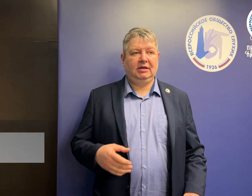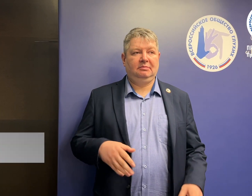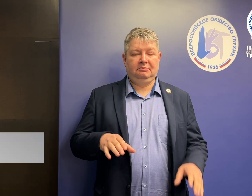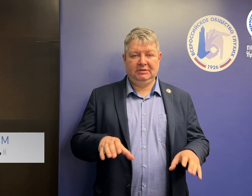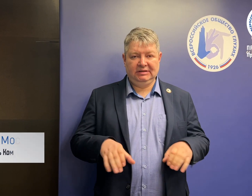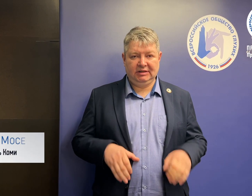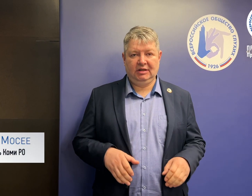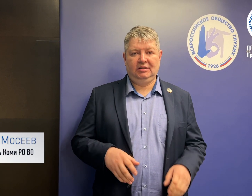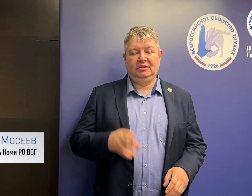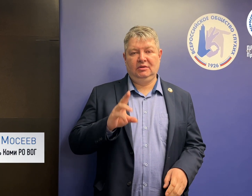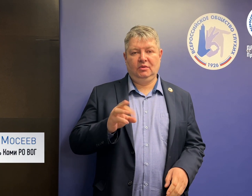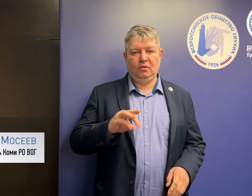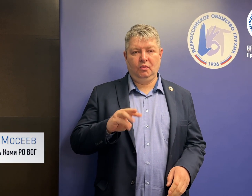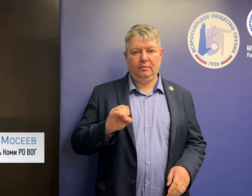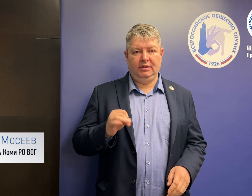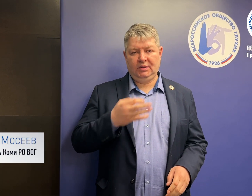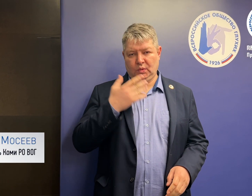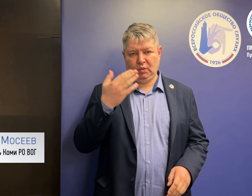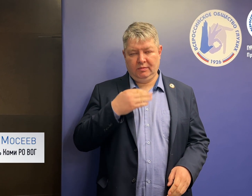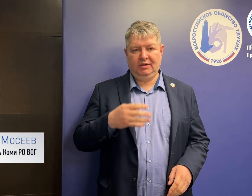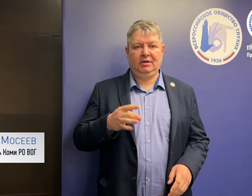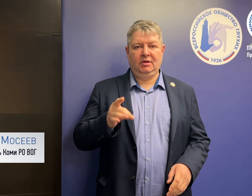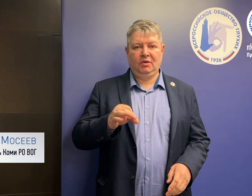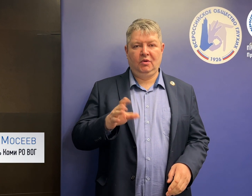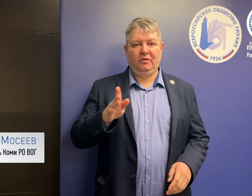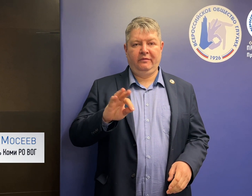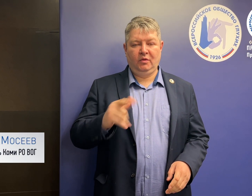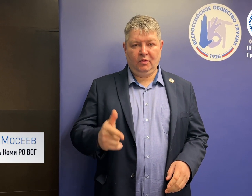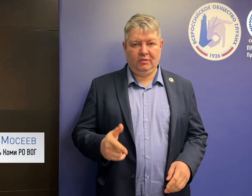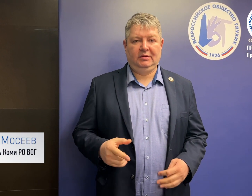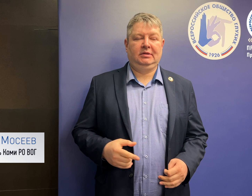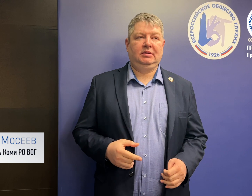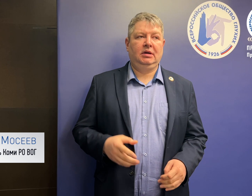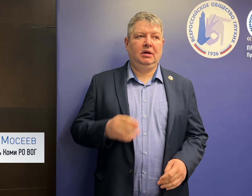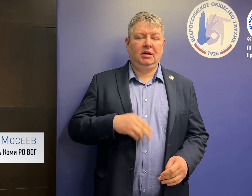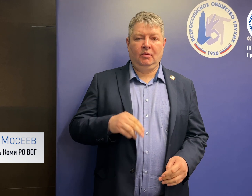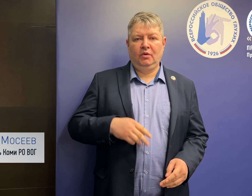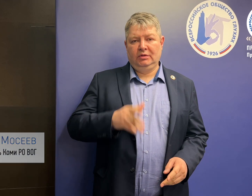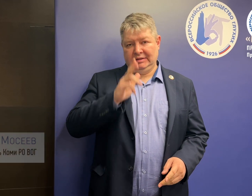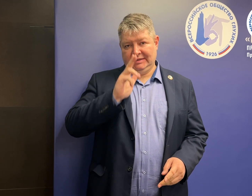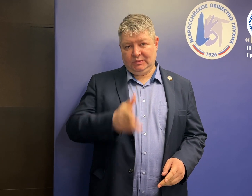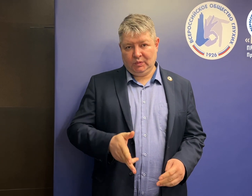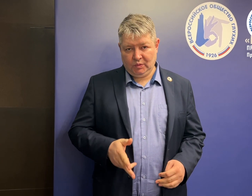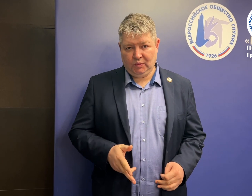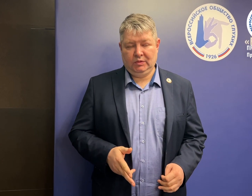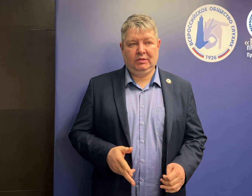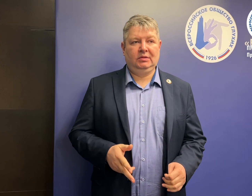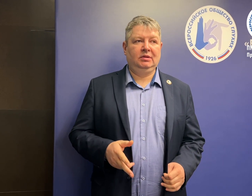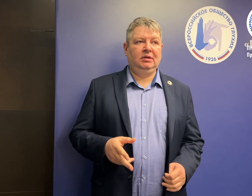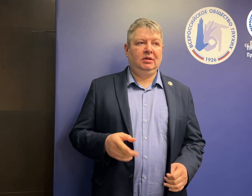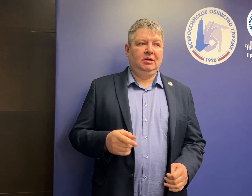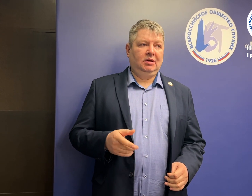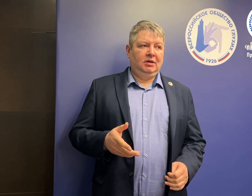Я председатель регионального отделения ВОГ Республики Коми. Работаю уже 3 года, я молодой председатель.